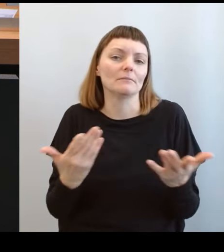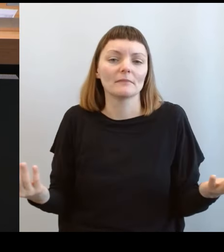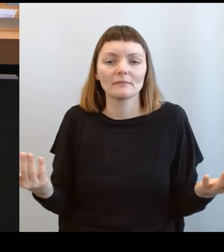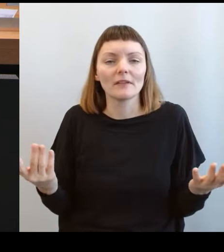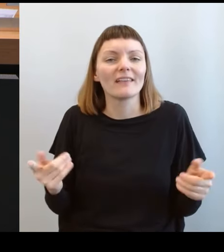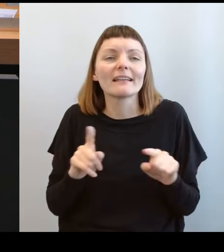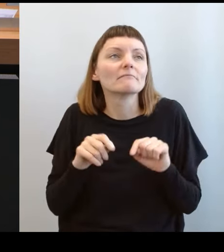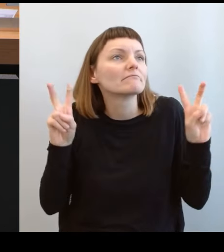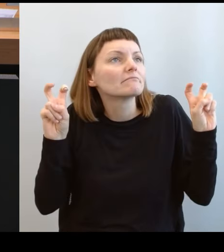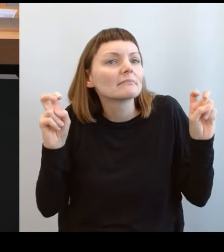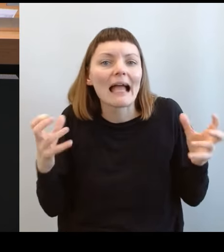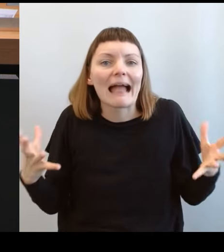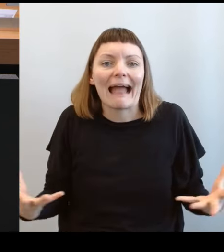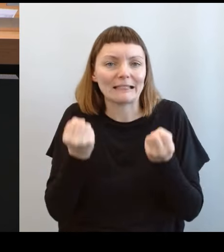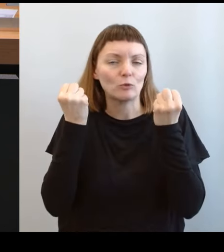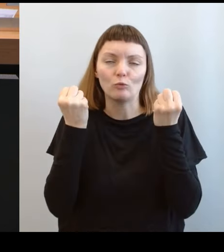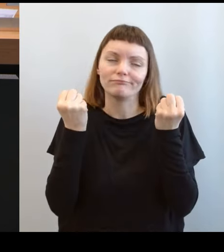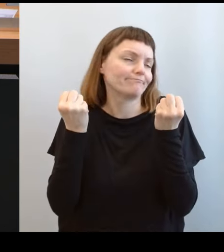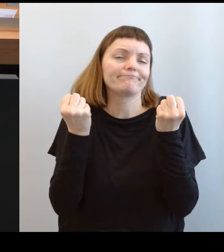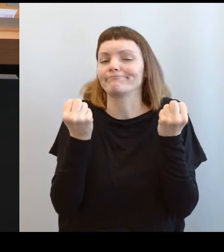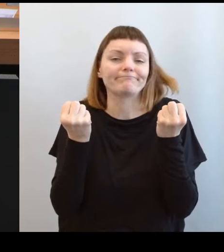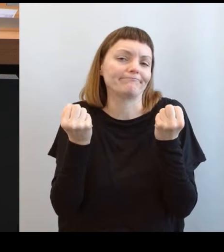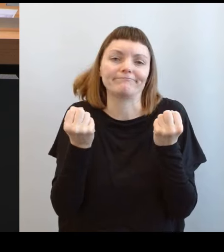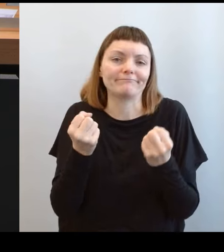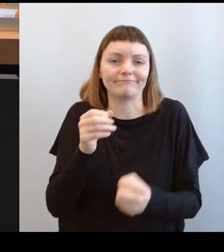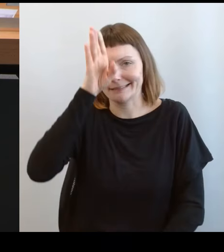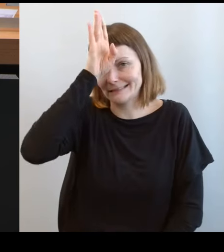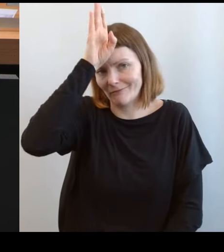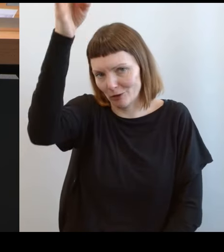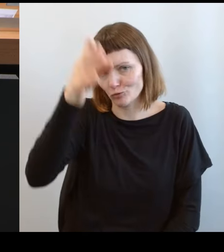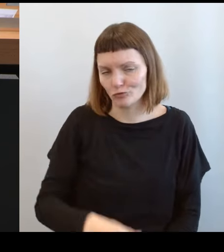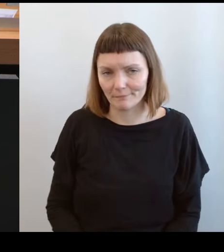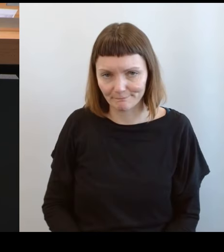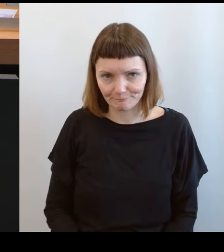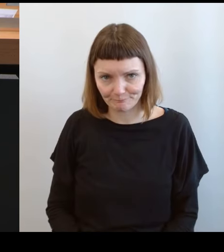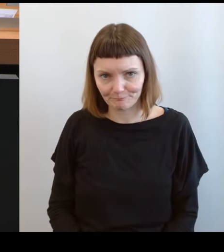Der zweite Grund: Ein richtiges, übles und menschenfeindliches Gebräu